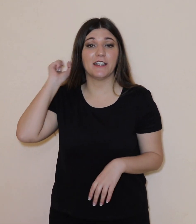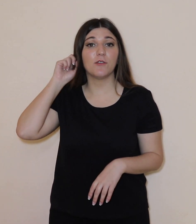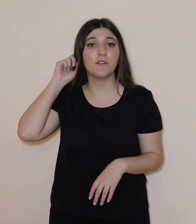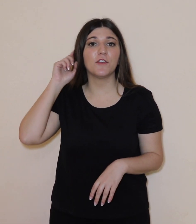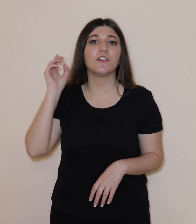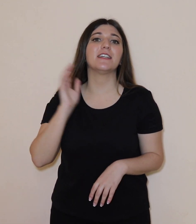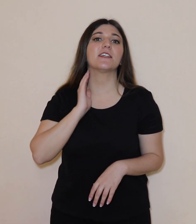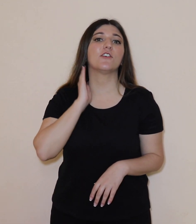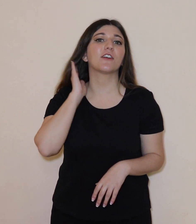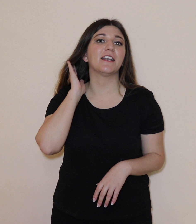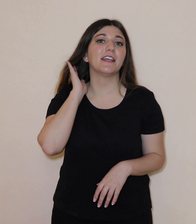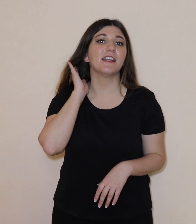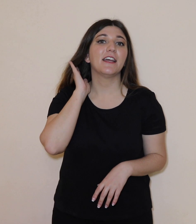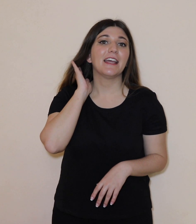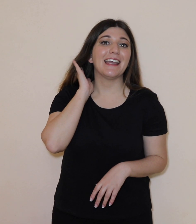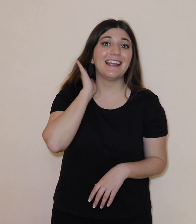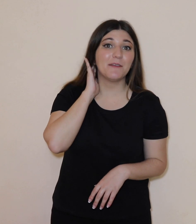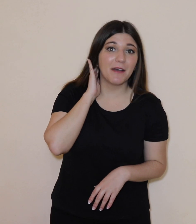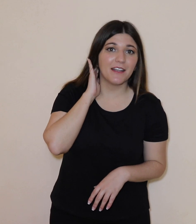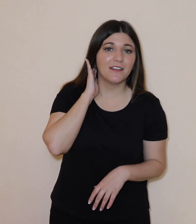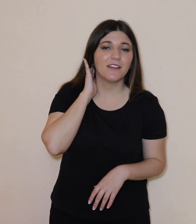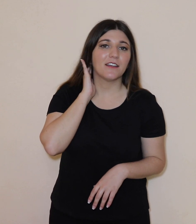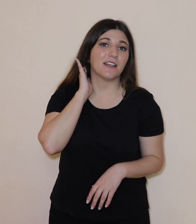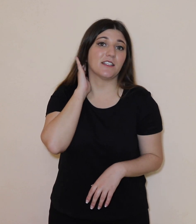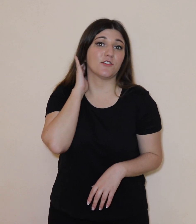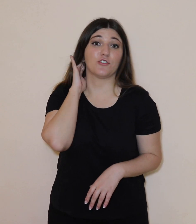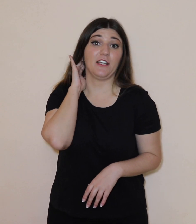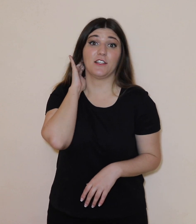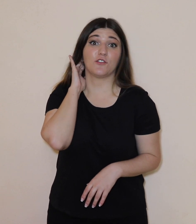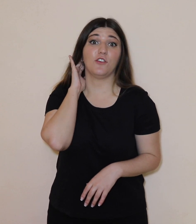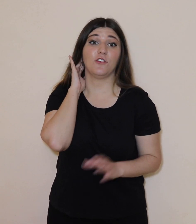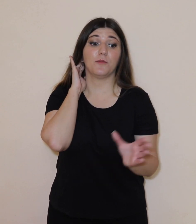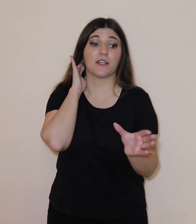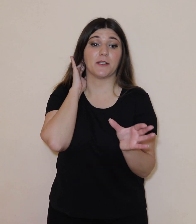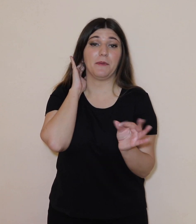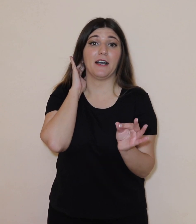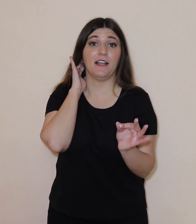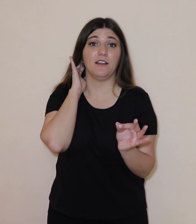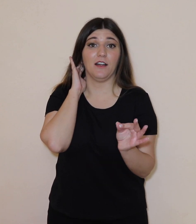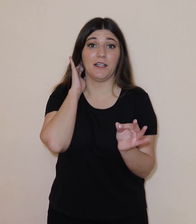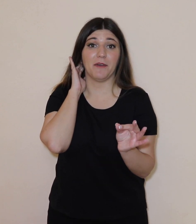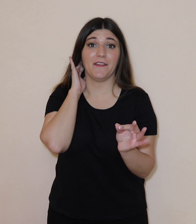el audífono y se colocaría el imán que se sostiene sólo porque se pega el al imán de